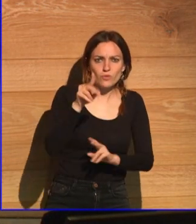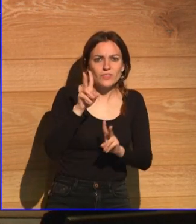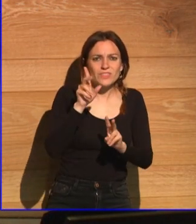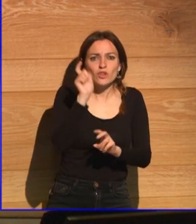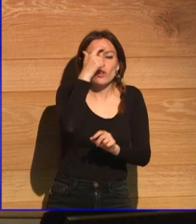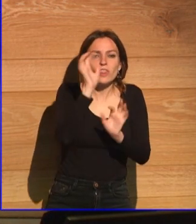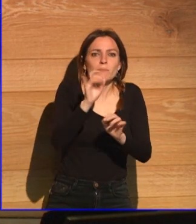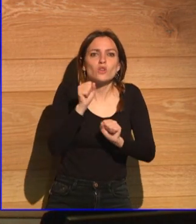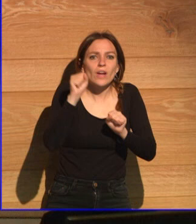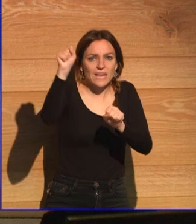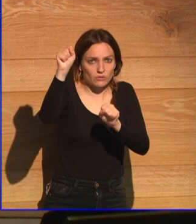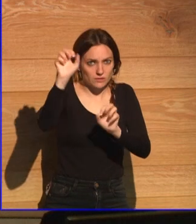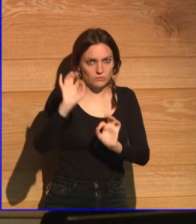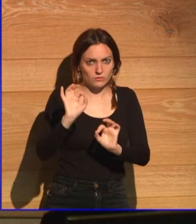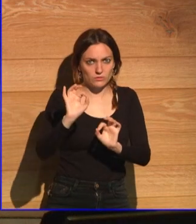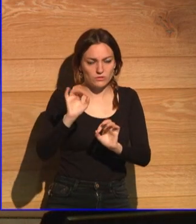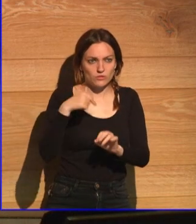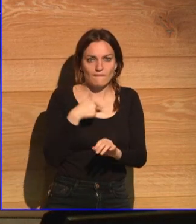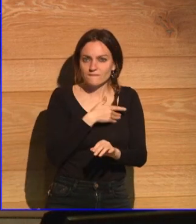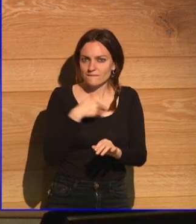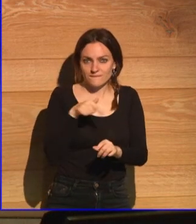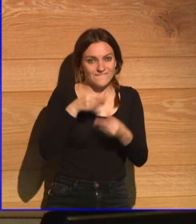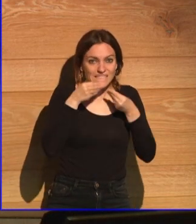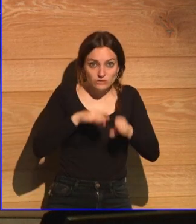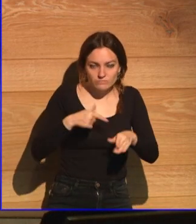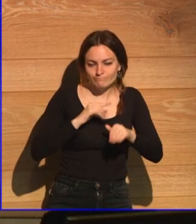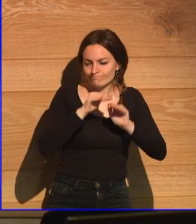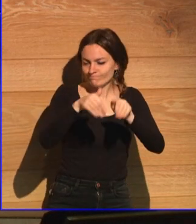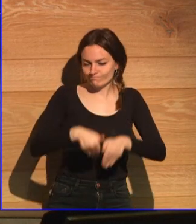que decidí volver a esa historia, a esa vieja leyenda,